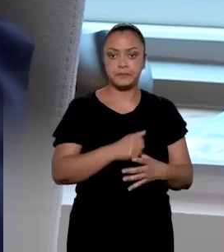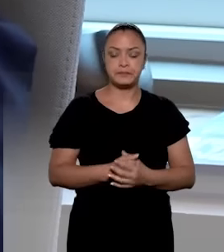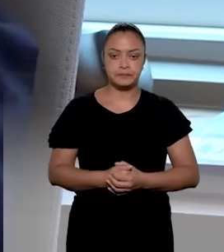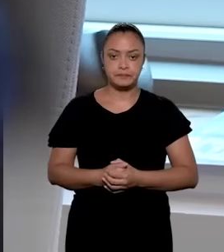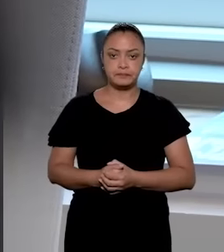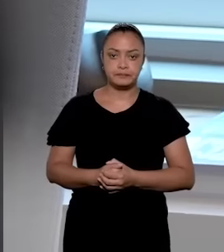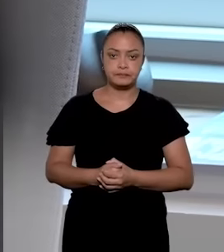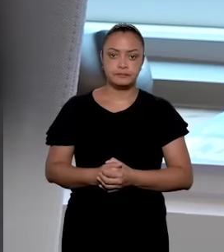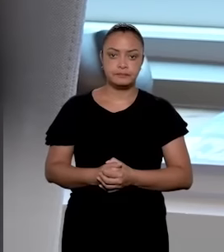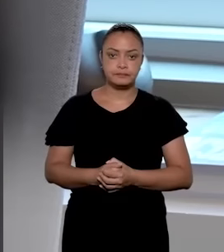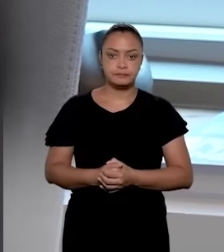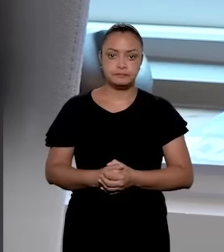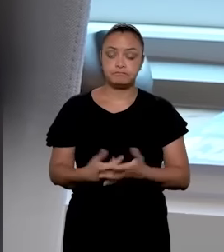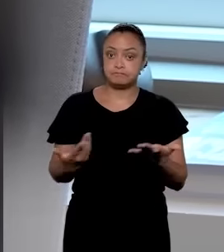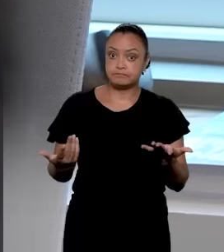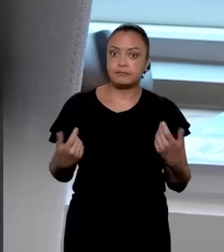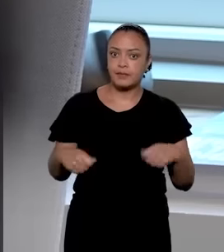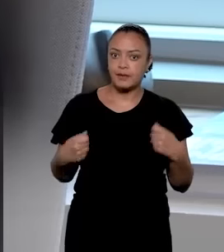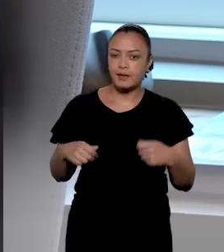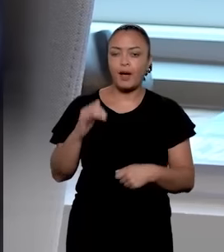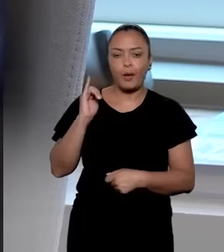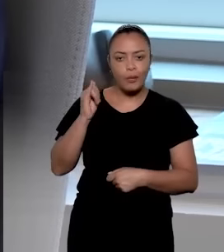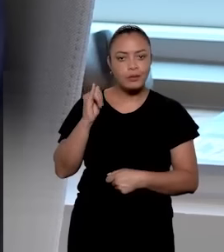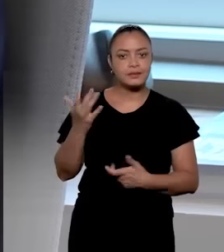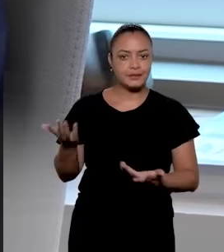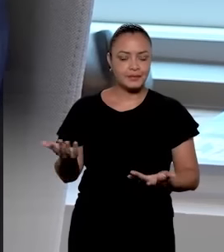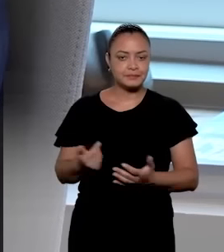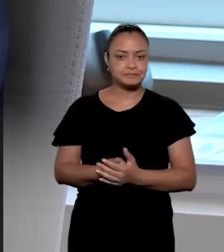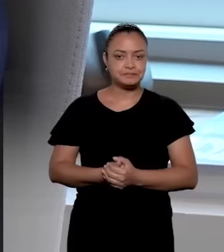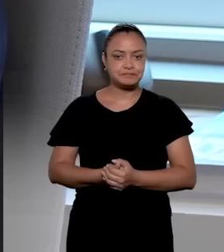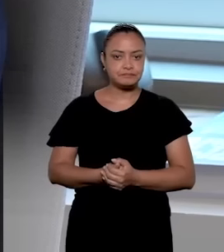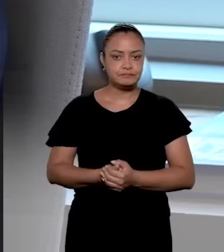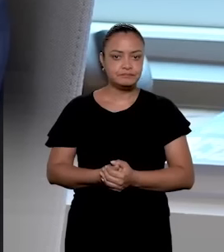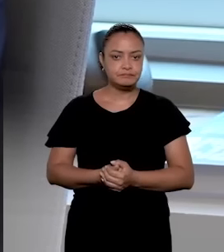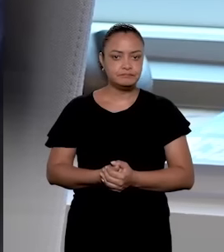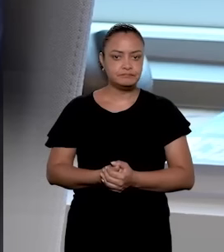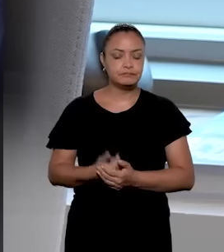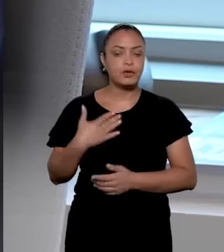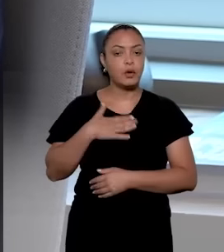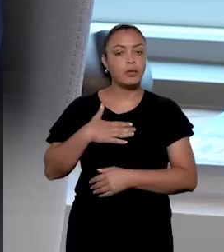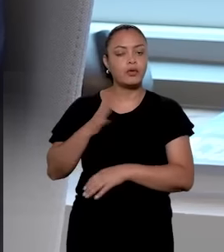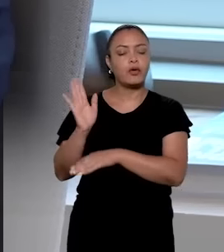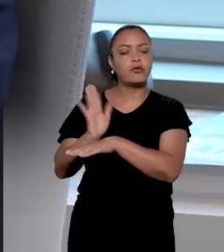tinha que ser contada, sabe Pri? Eu fico... Eu gosto de bangue-bangue americano, filme de